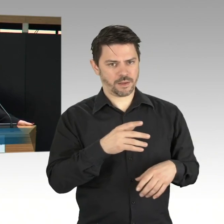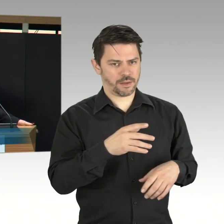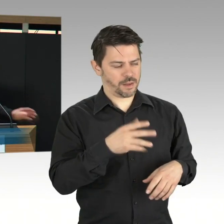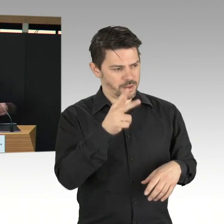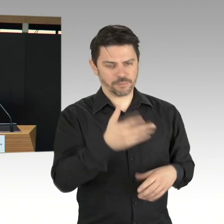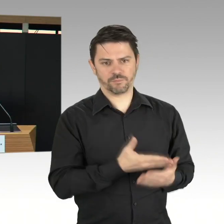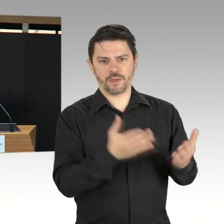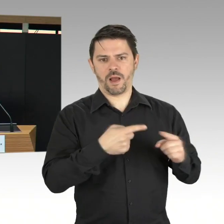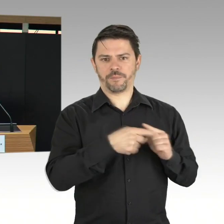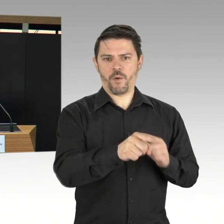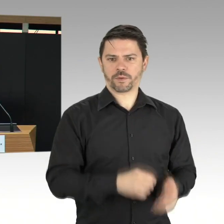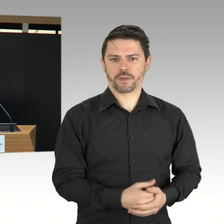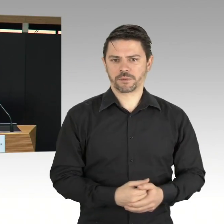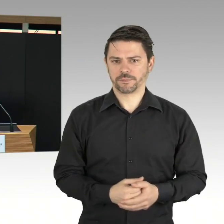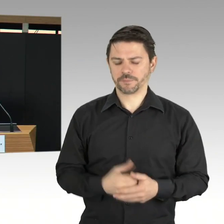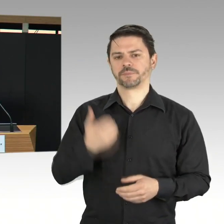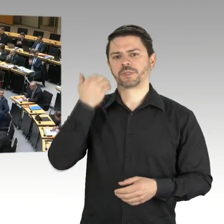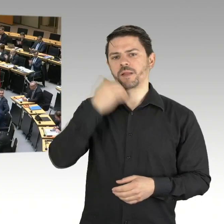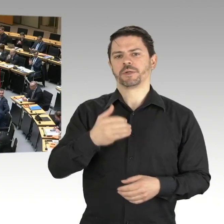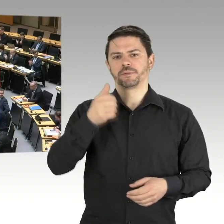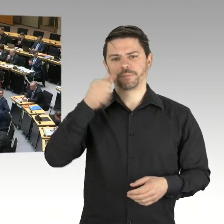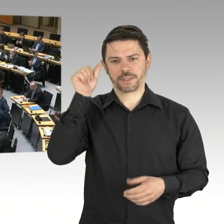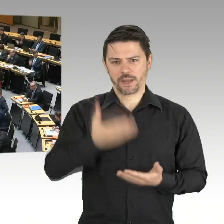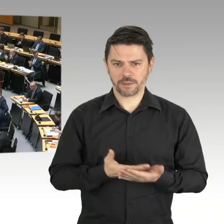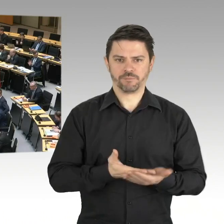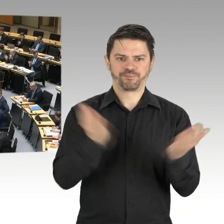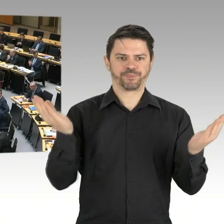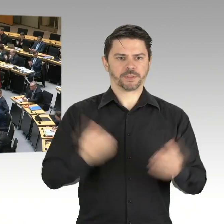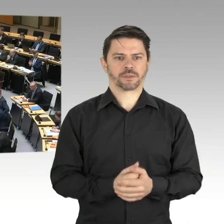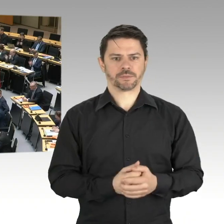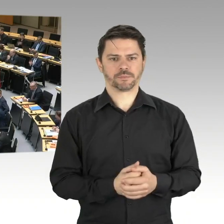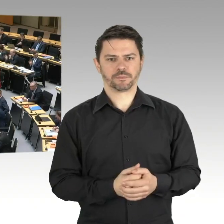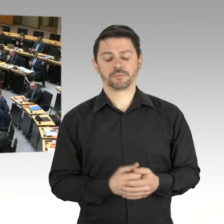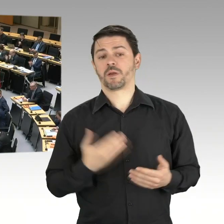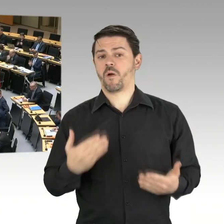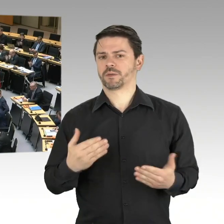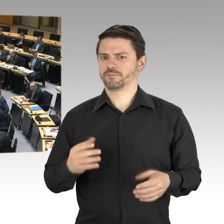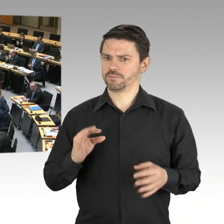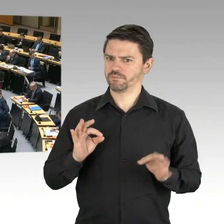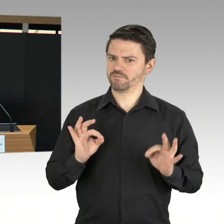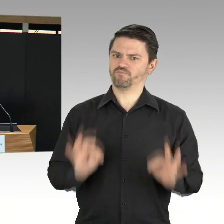(Beifall)